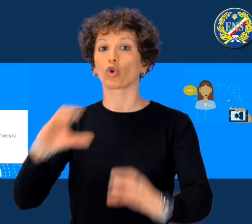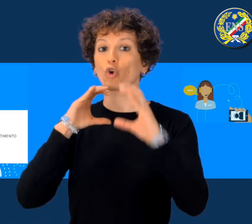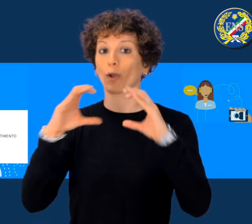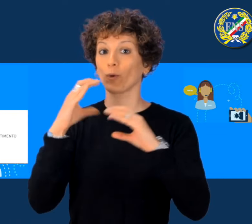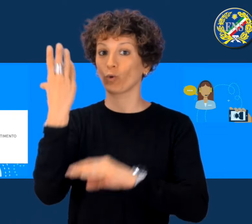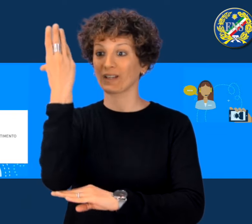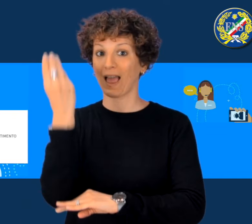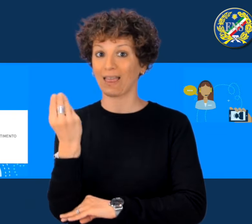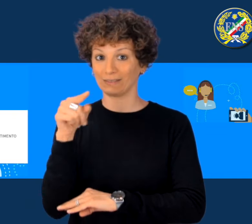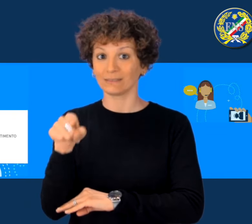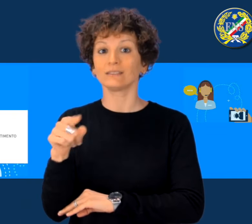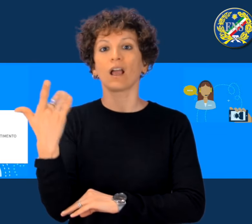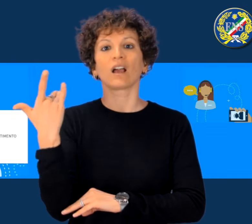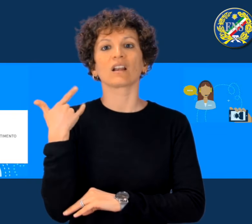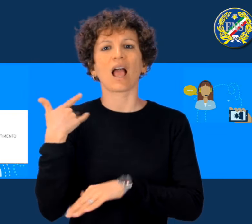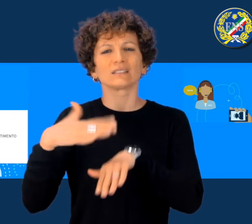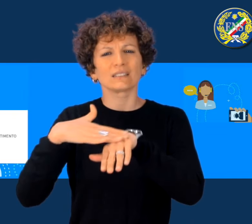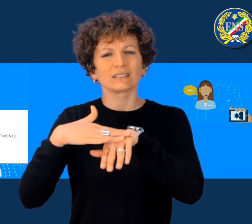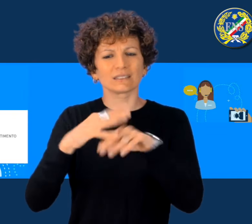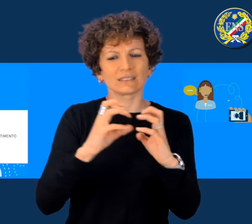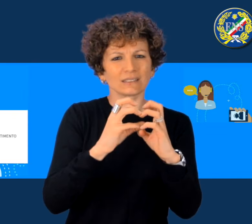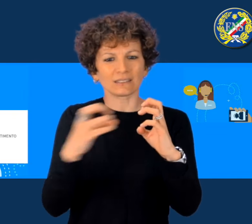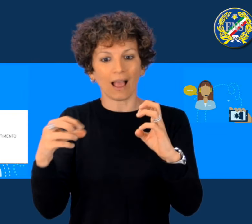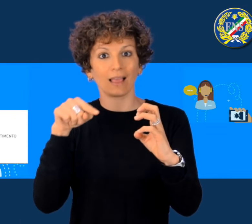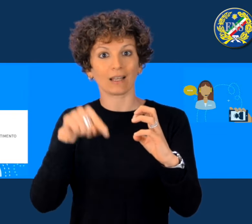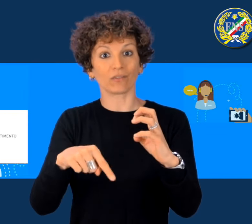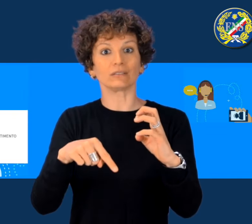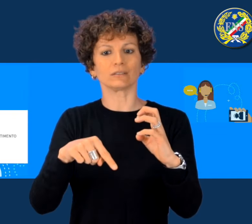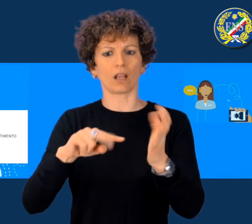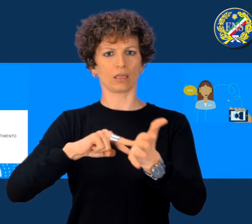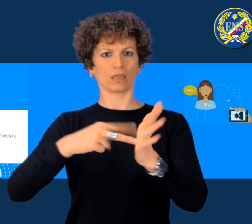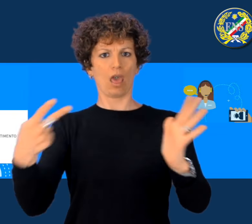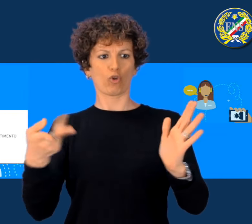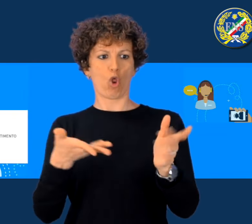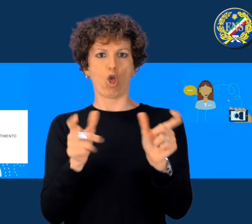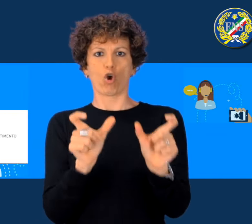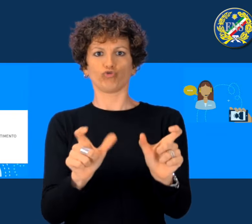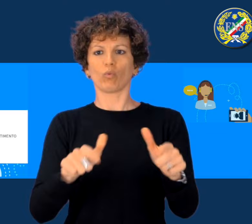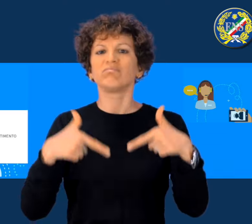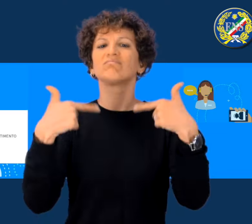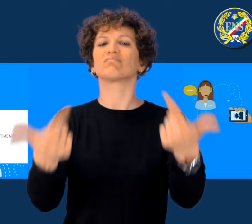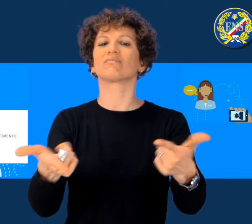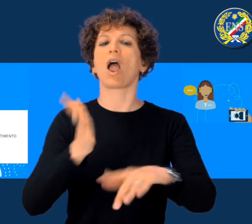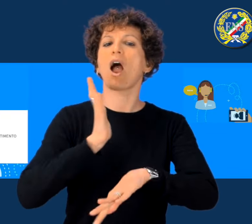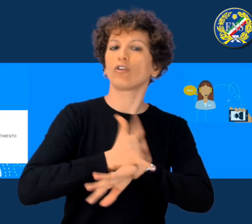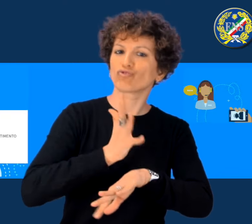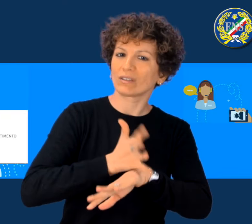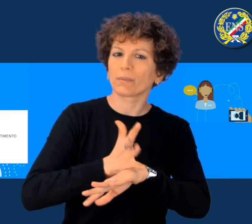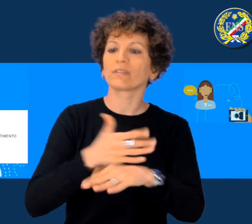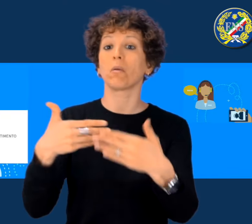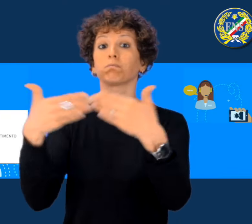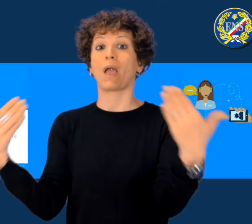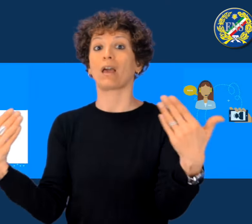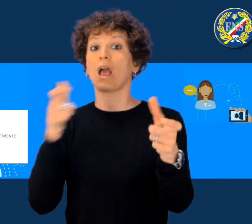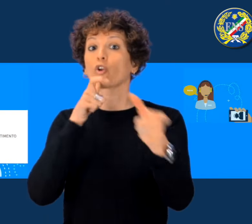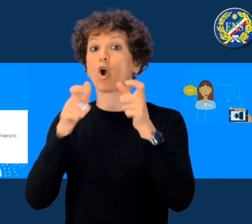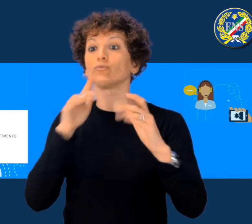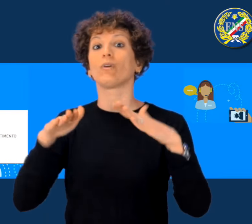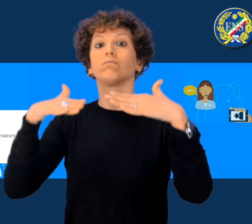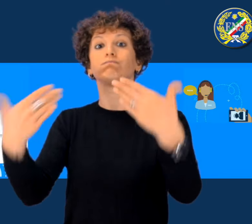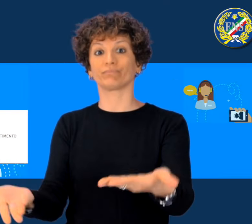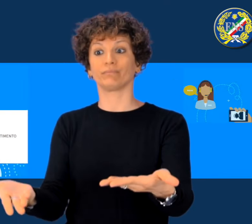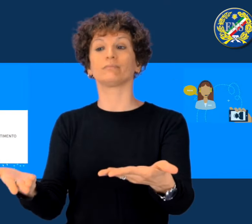Comunic@ENS è un'esclusiva tecnologia per l'accessibilità e l'abbattimento delle barriere della comunicazione